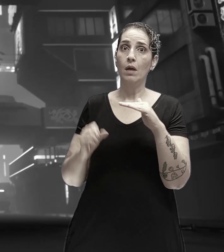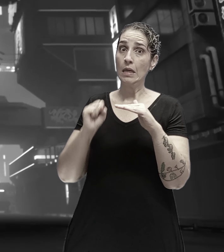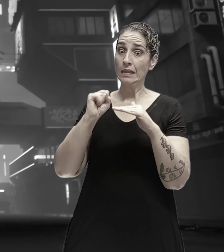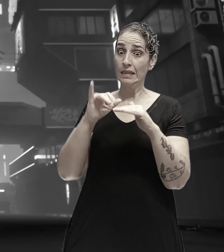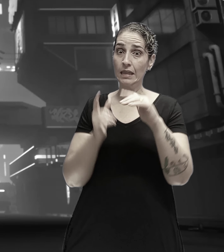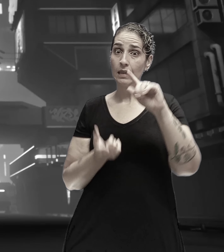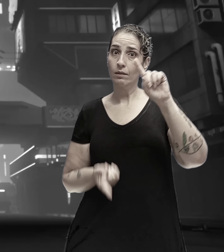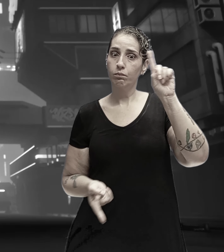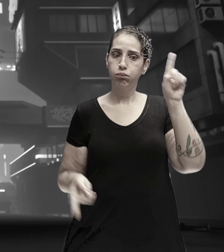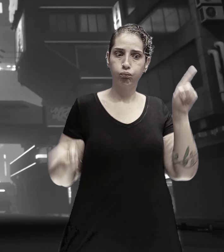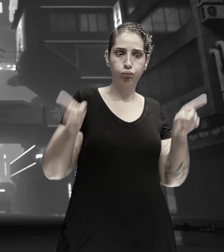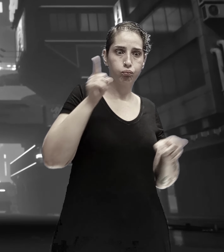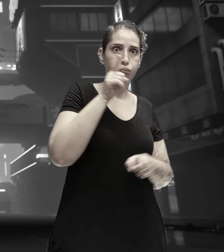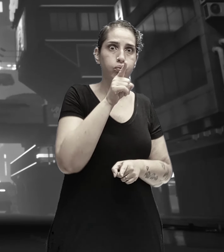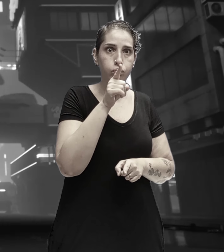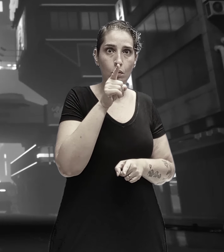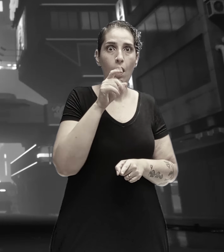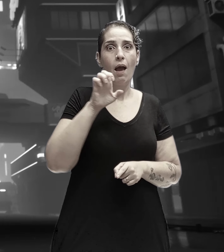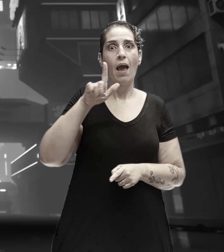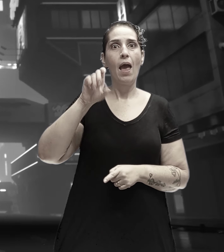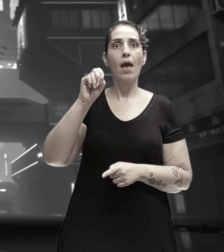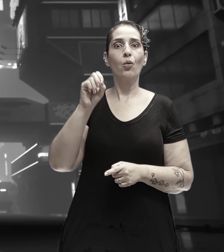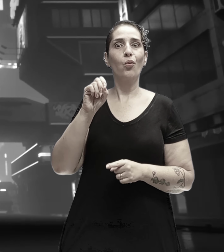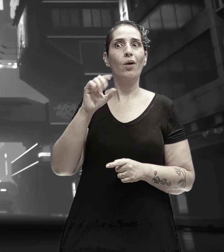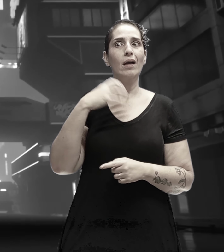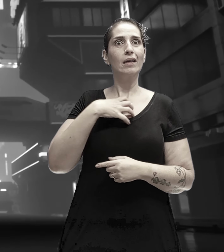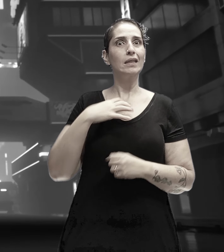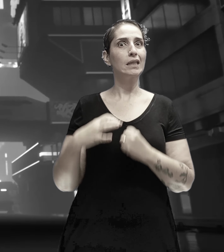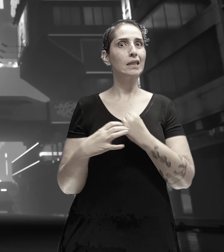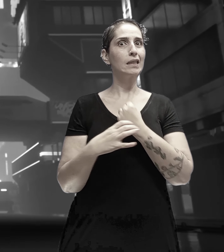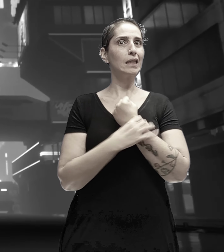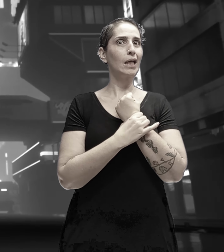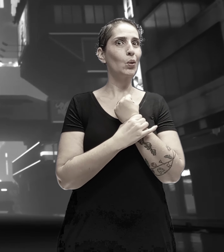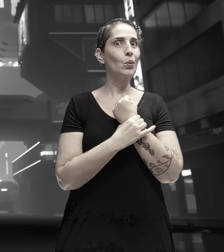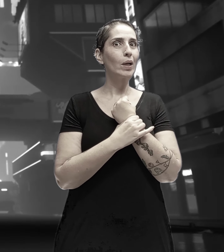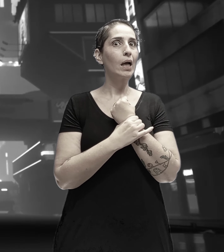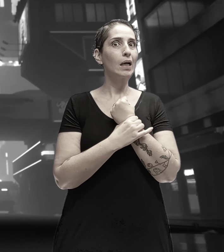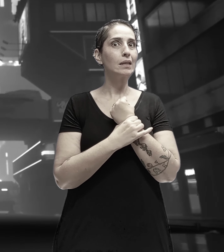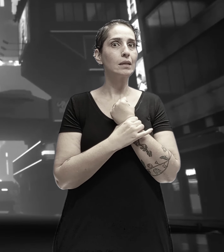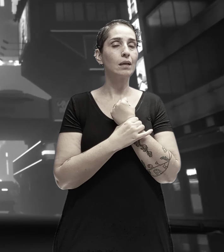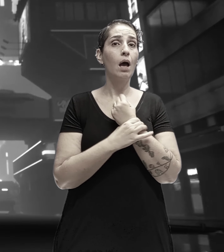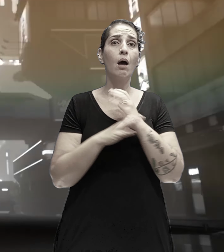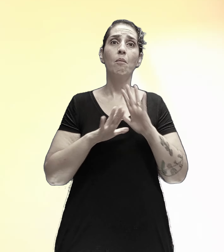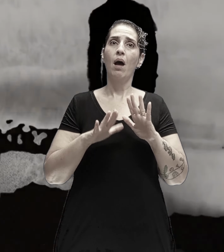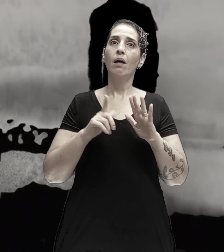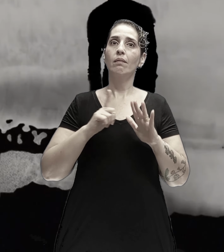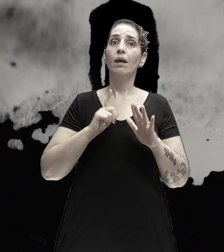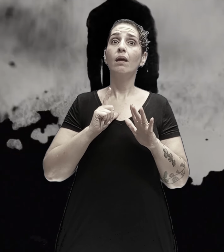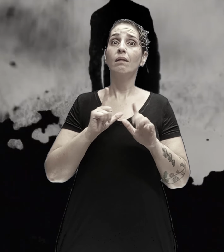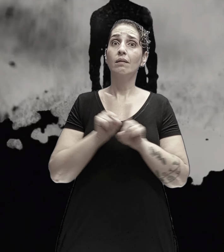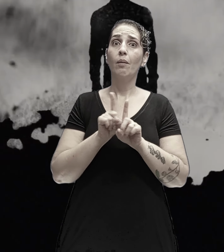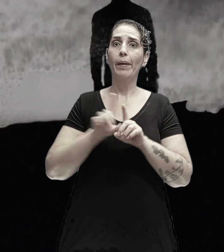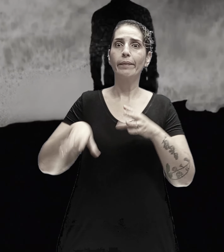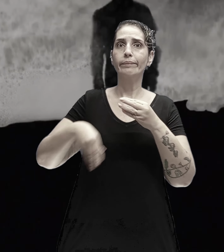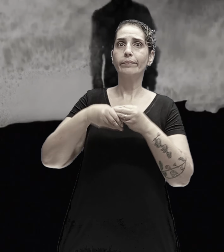Nessa inversão de papéis, o ego busca segurança, mas encontra ansiedade,